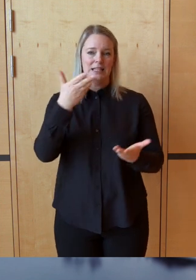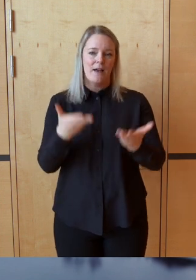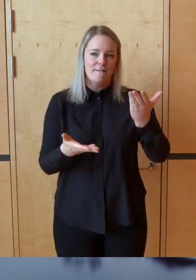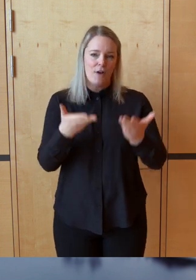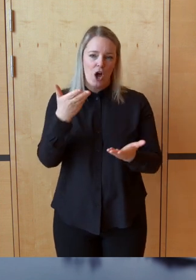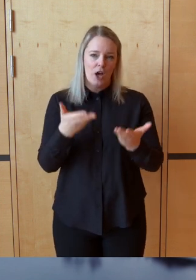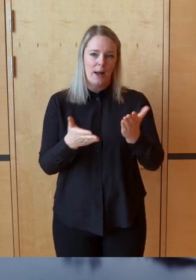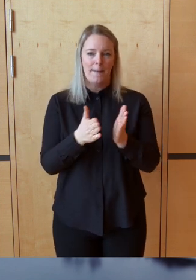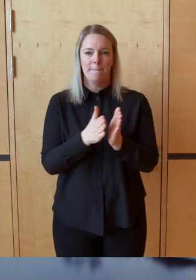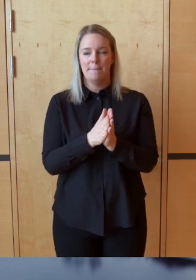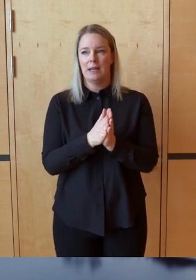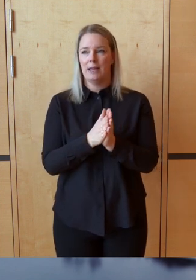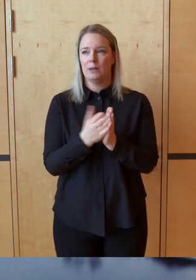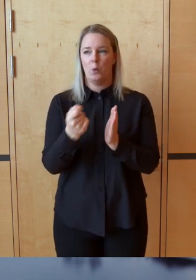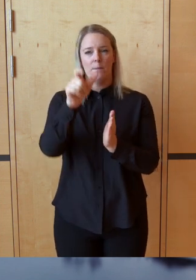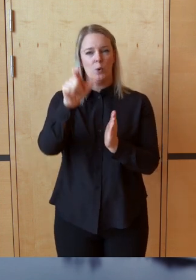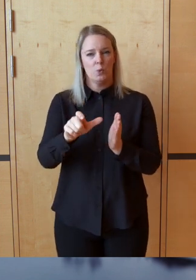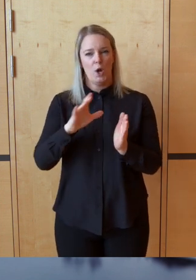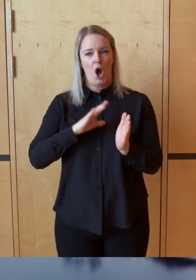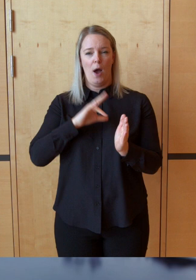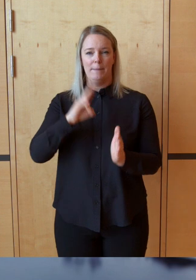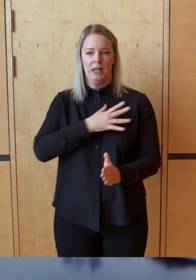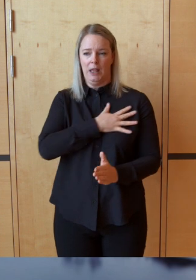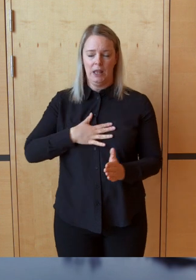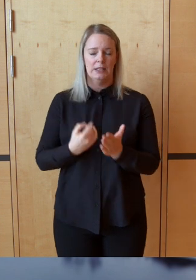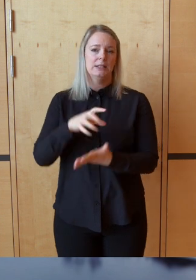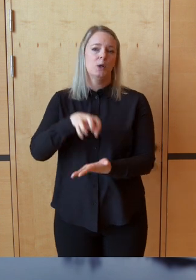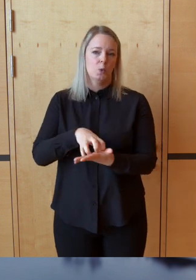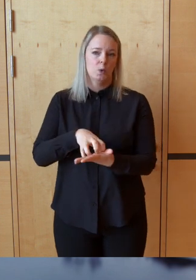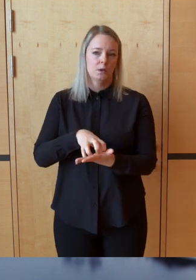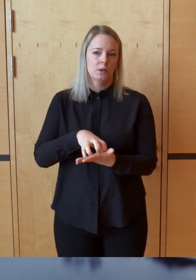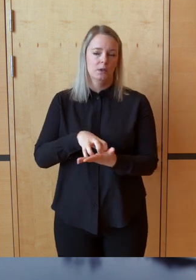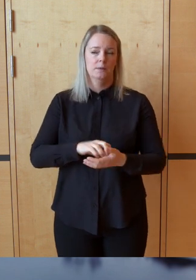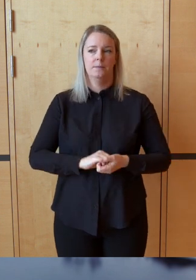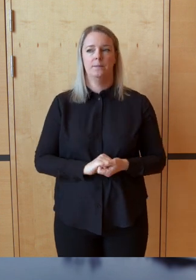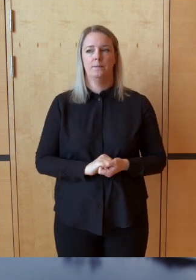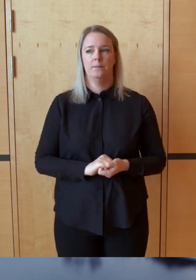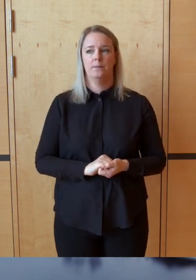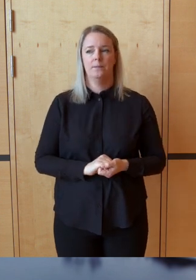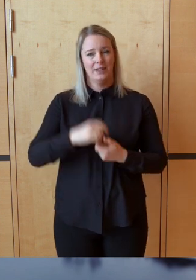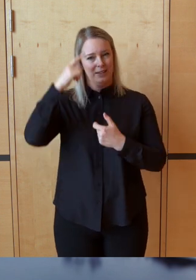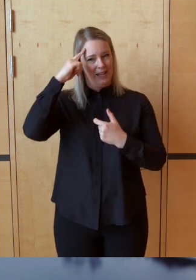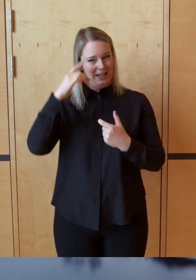Men någon som är i en sån utsatt social sitt som de individerna är Någonstans där går skiljelinjen